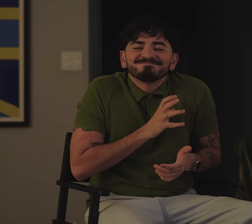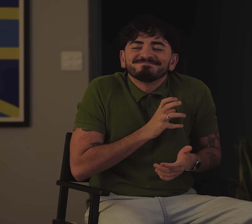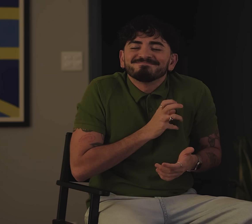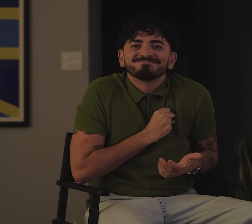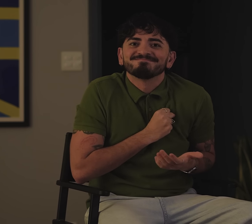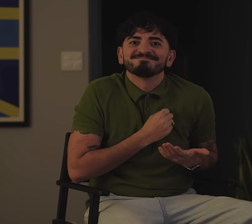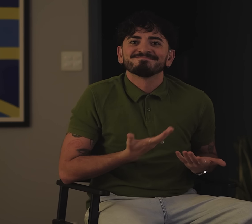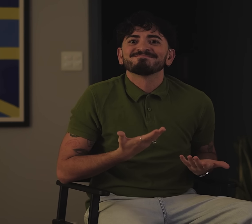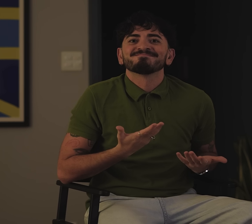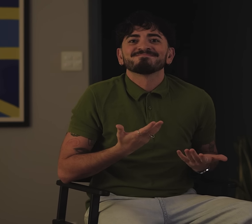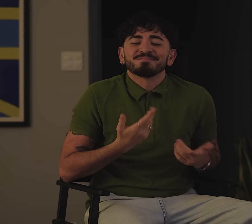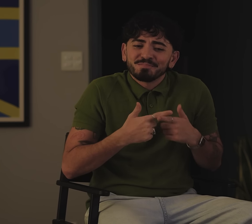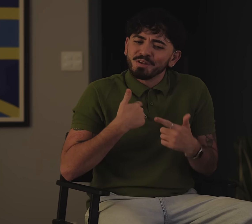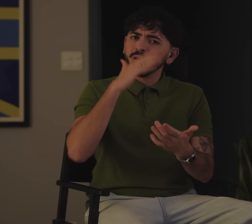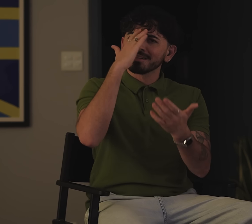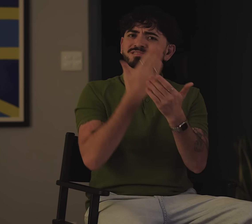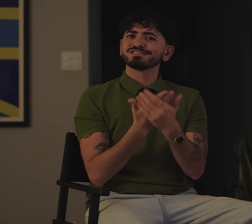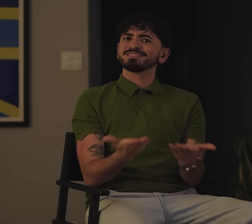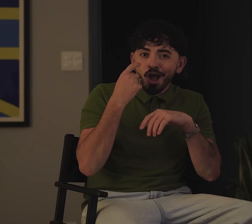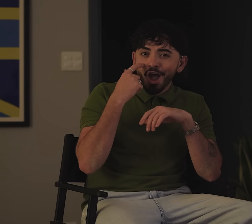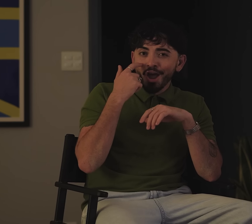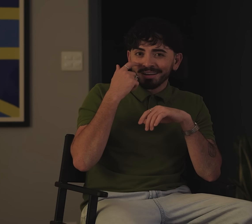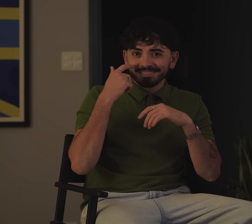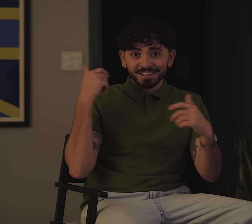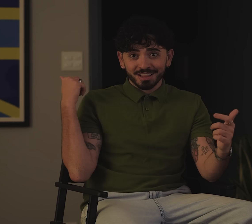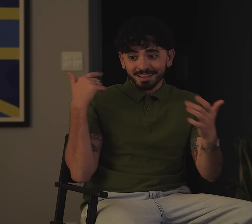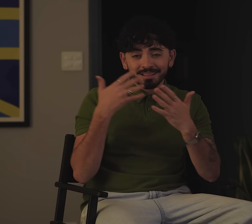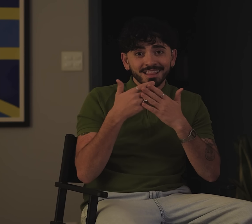Isso foi um amor puro! Porque eu sempre acreditei nisso. Olha…